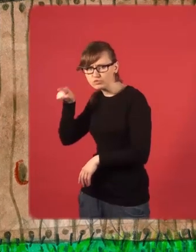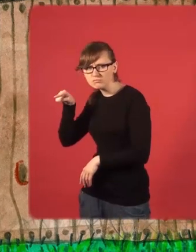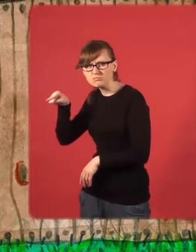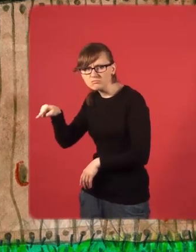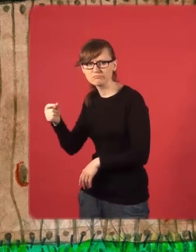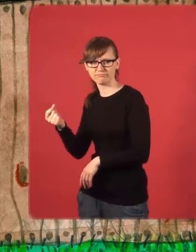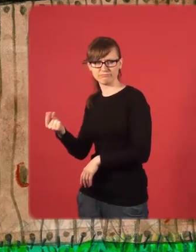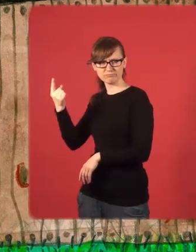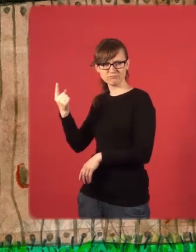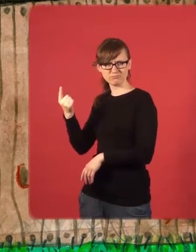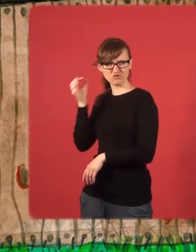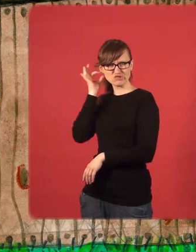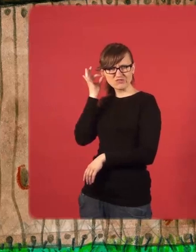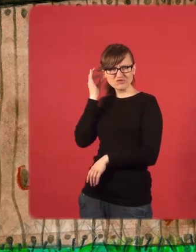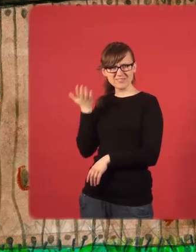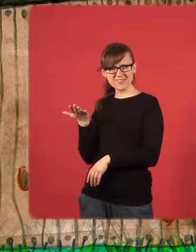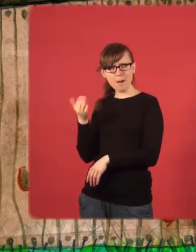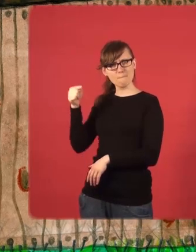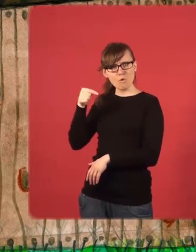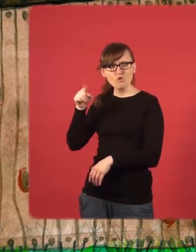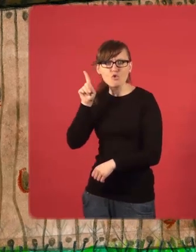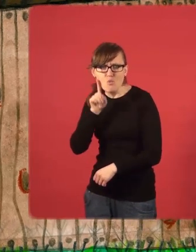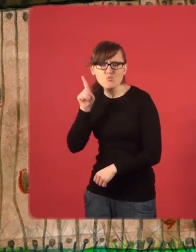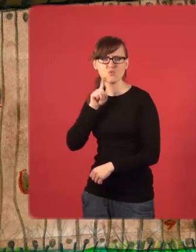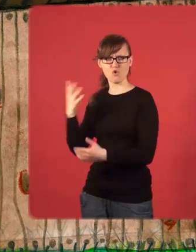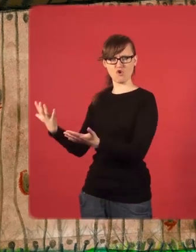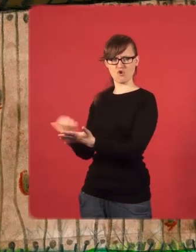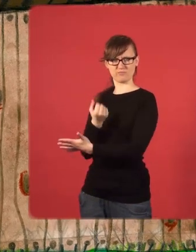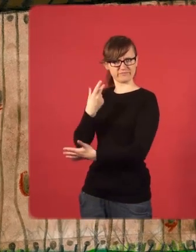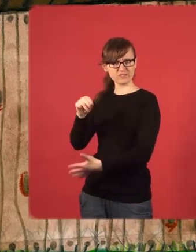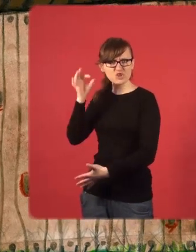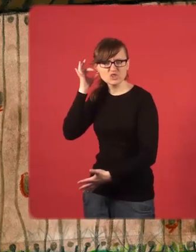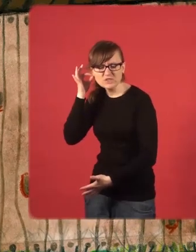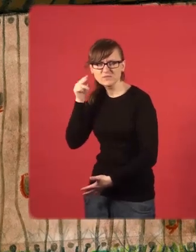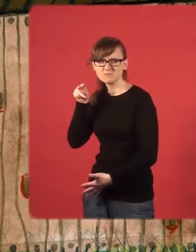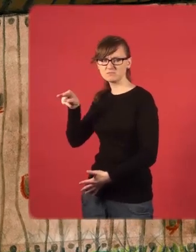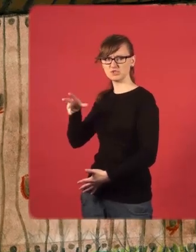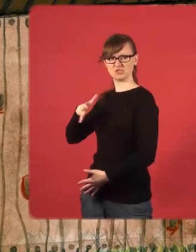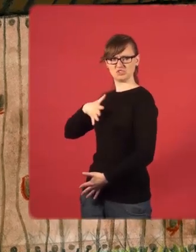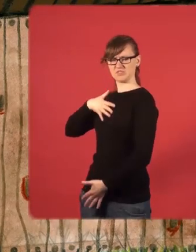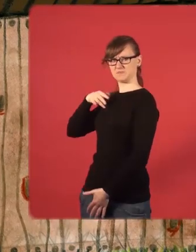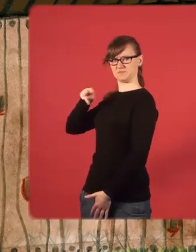Jego zdumienie nie miało granic, gdy na peronie zobaczył małą dziewczynkę. Był przerażony, zawsze bał się kobiet, zwłaszcza tych najmłodszych.